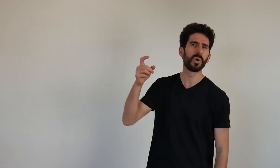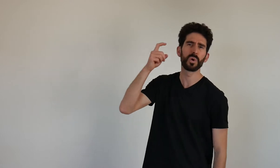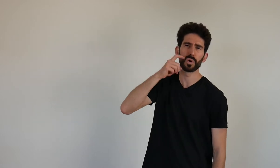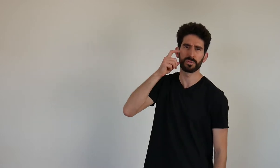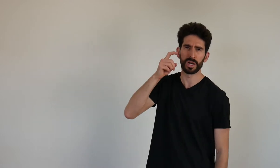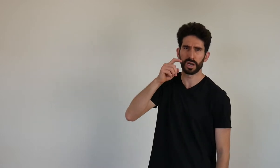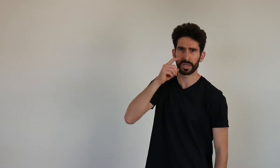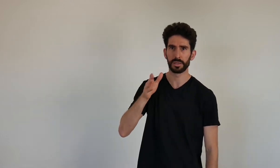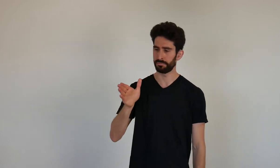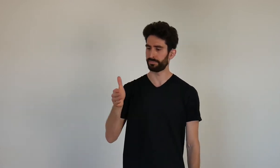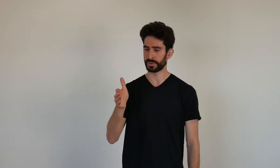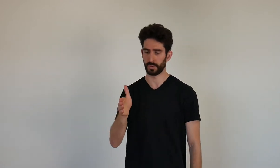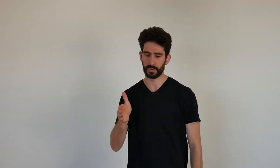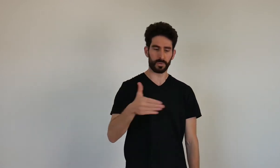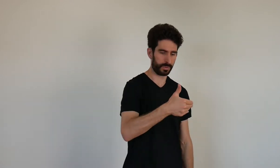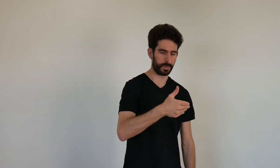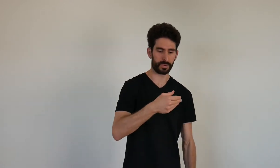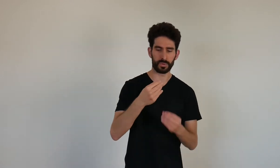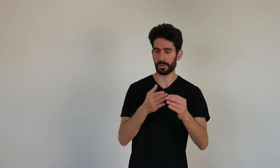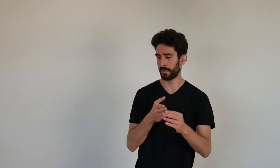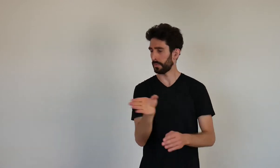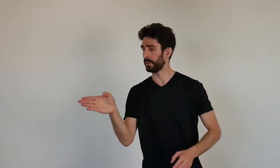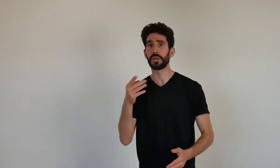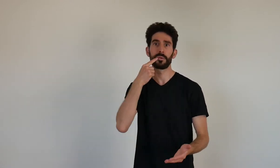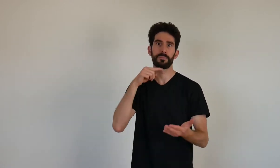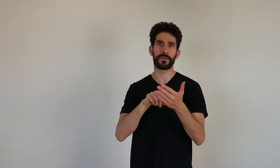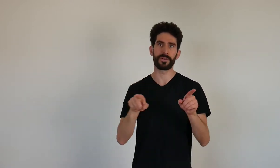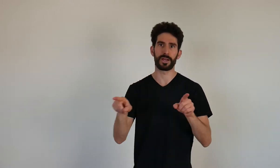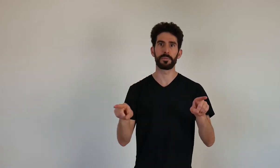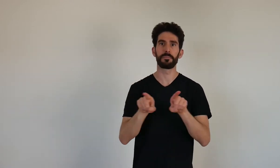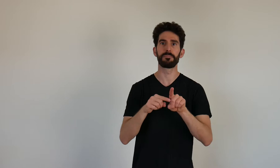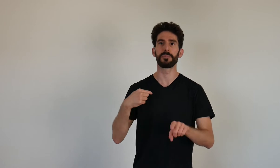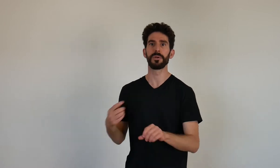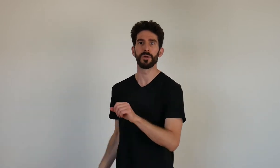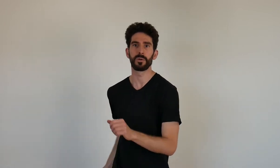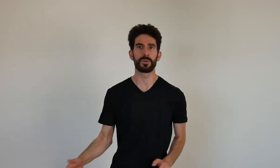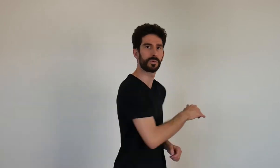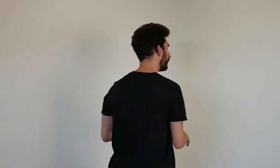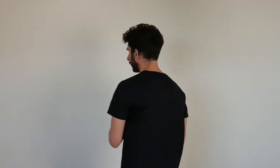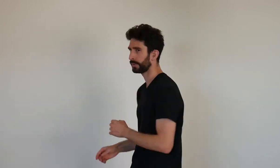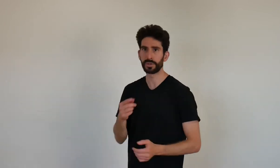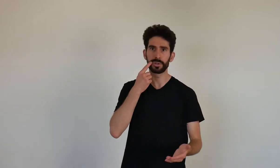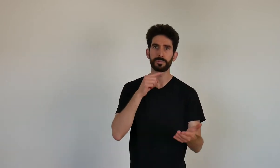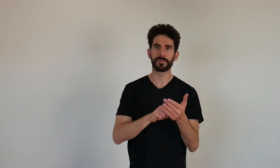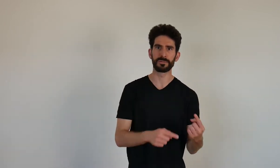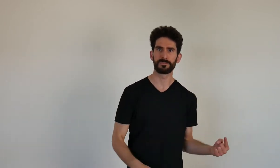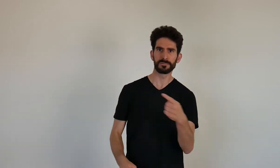on remarque que les poissons préfèrent touner vers un côté que l'autre. Comme moi qui préfère tourner vers la gauche